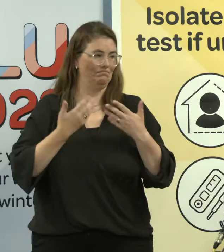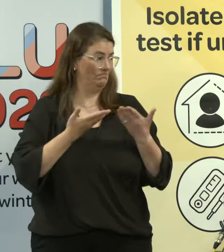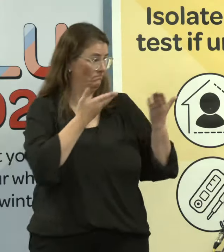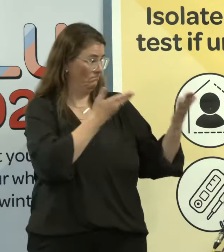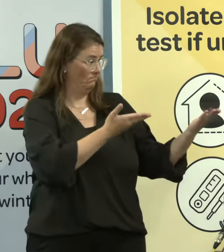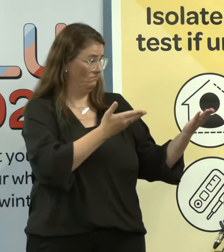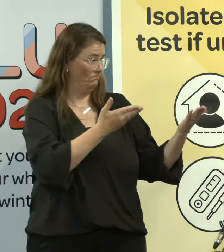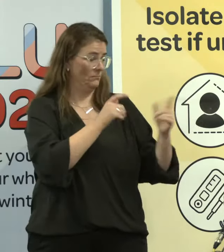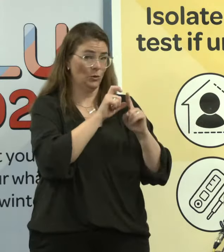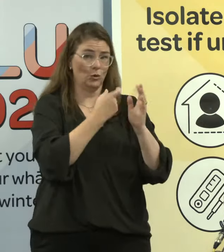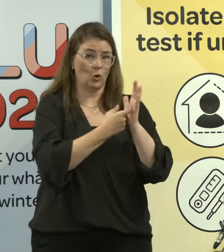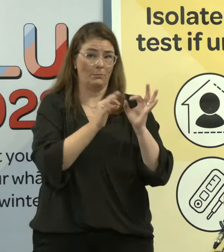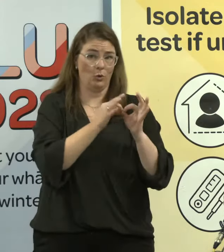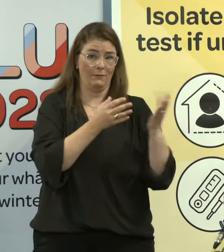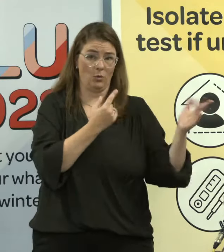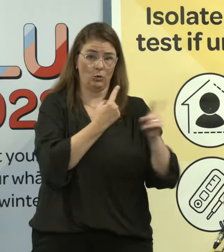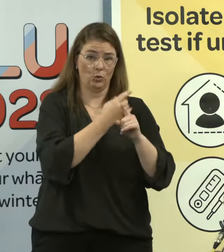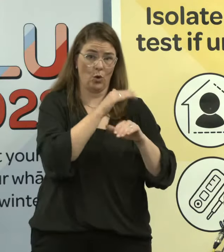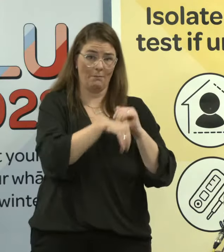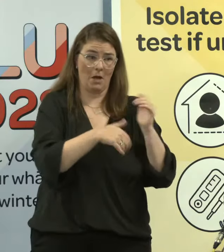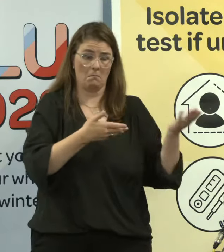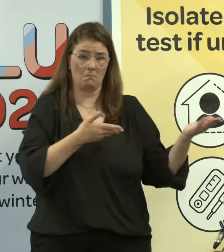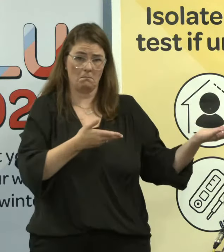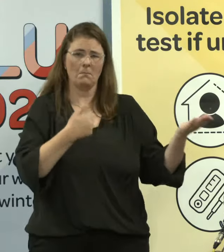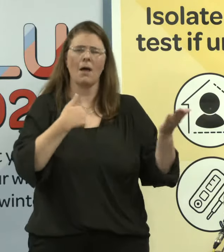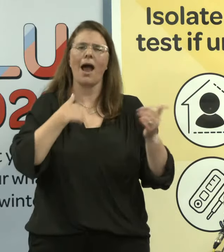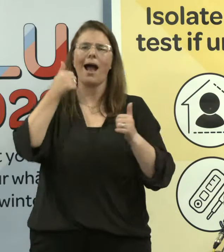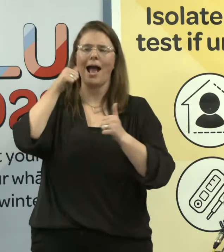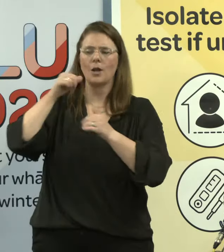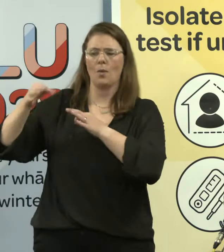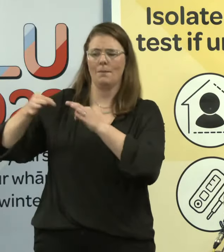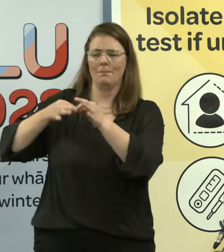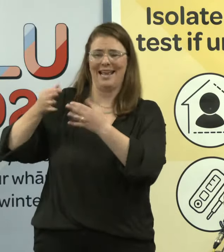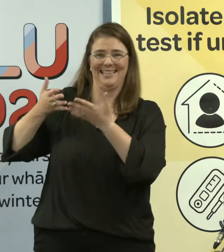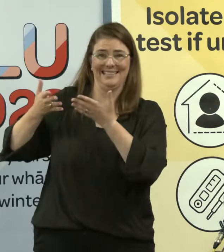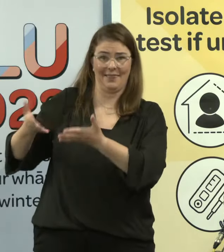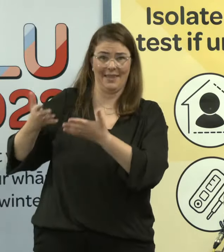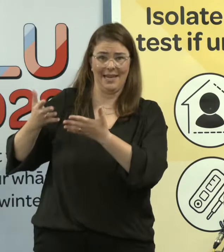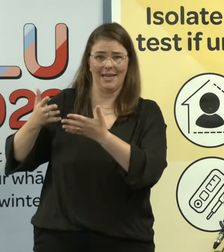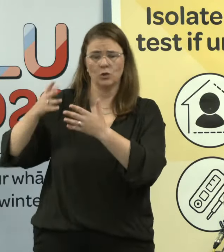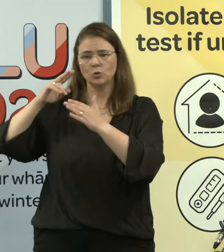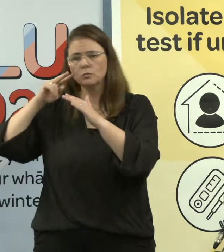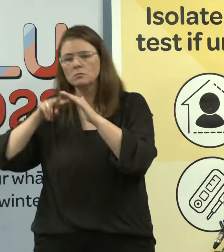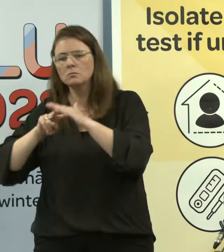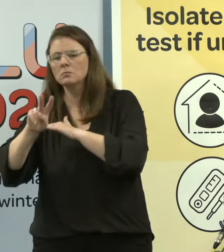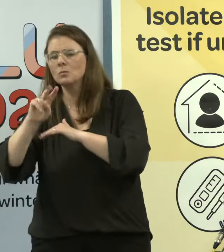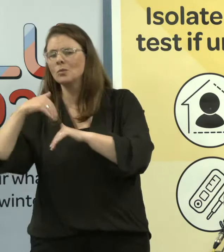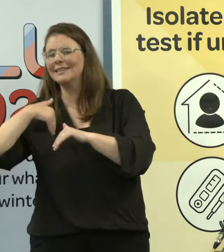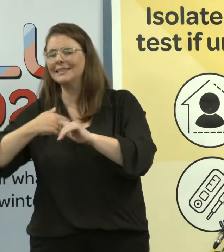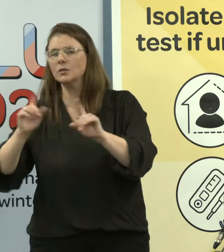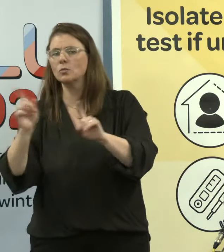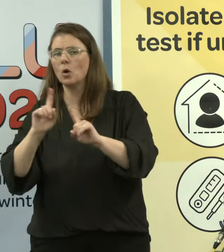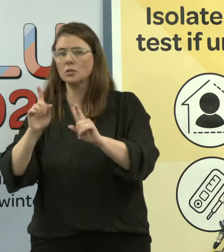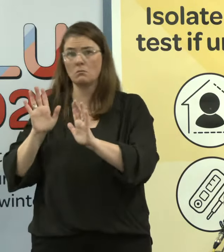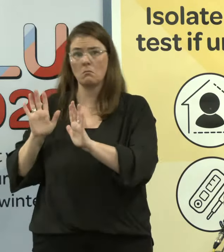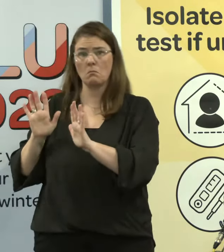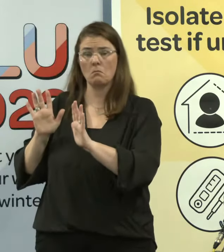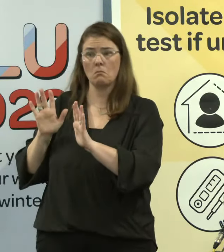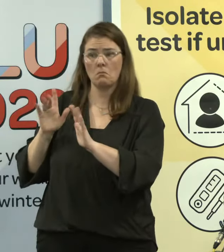maatau haerenga ma COVID. Ki to whakaaro kei te kaha te mahi a te kawanatanga me te rangai a-iwi tera rohe?